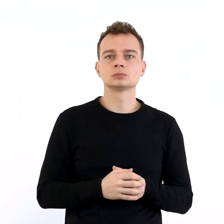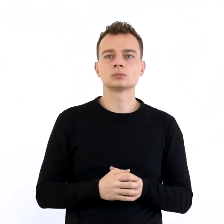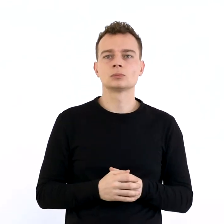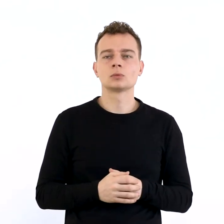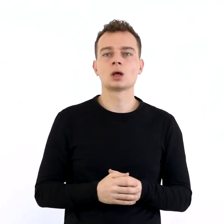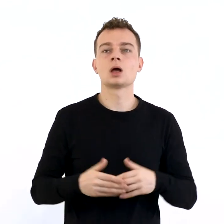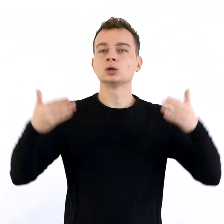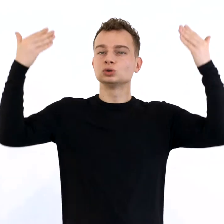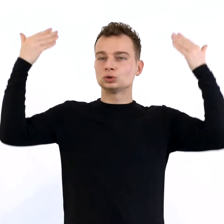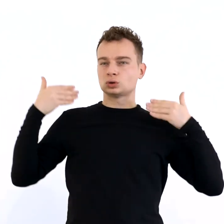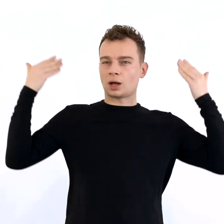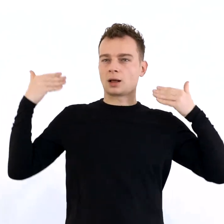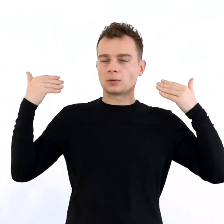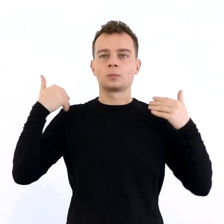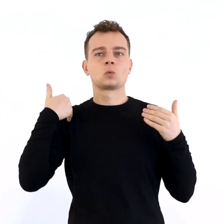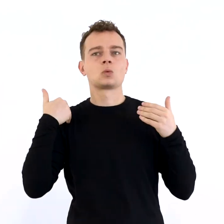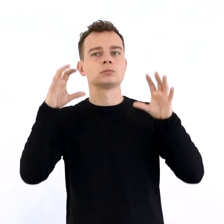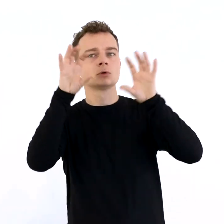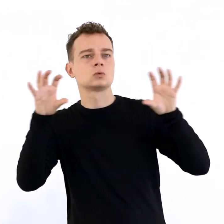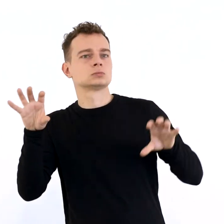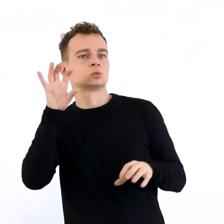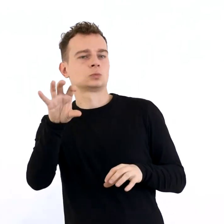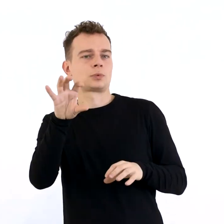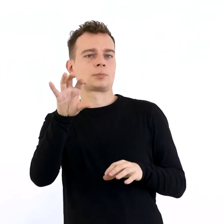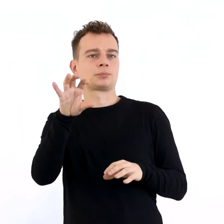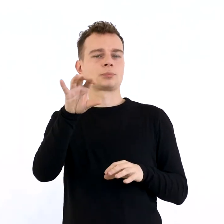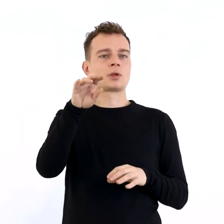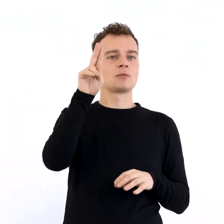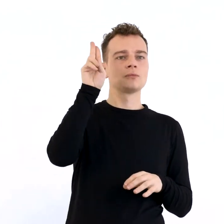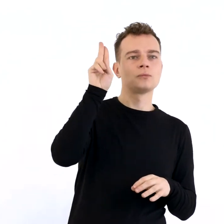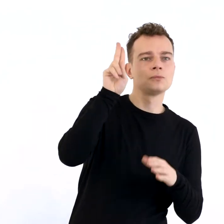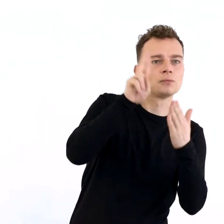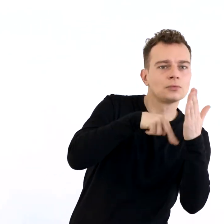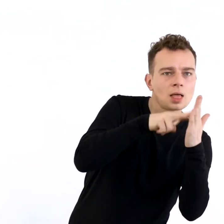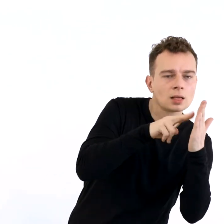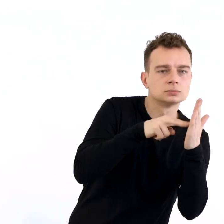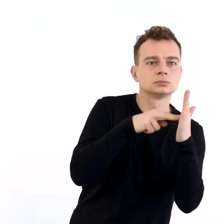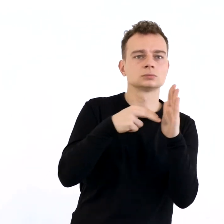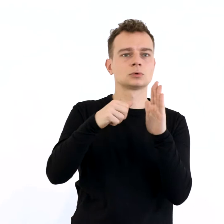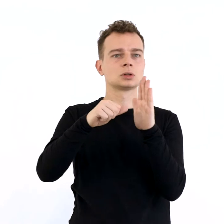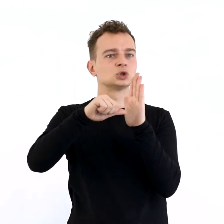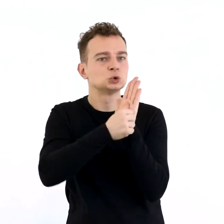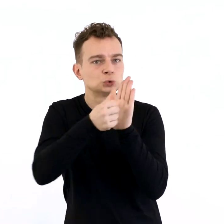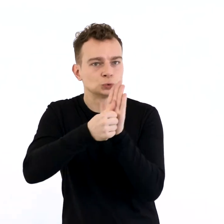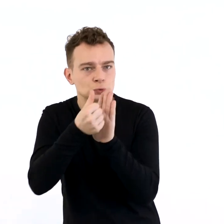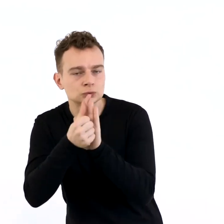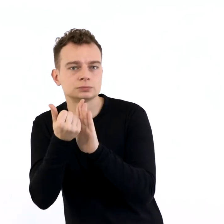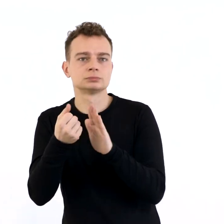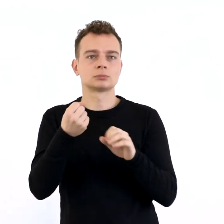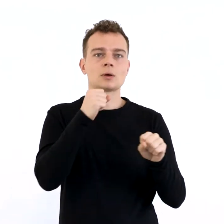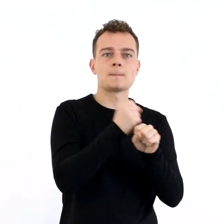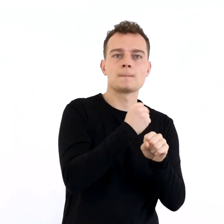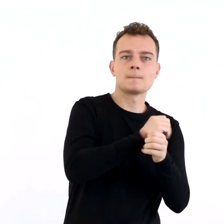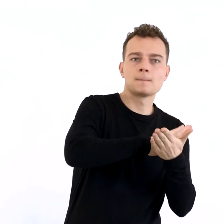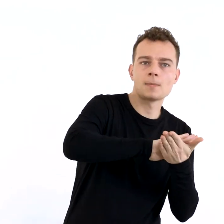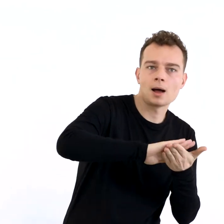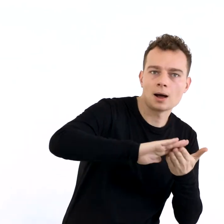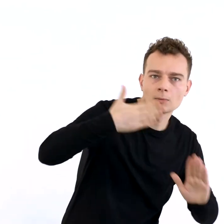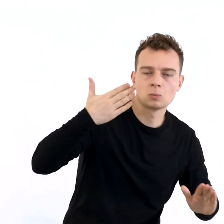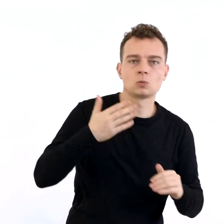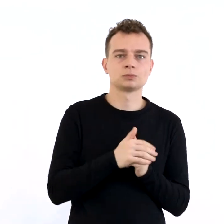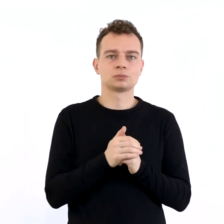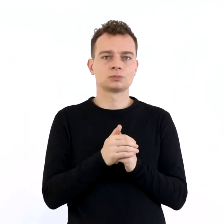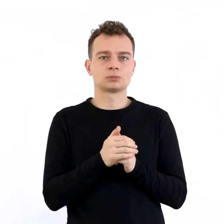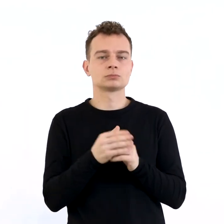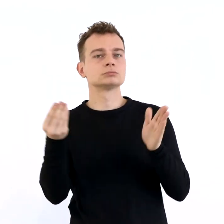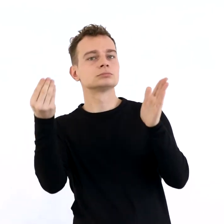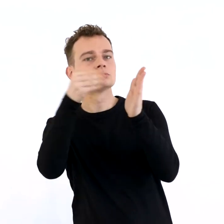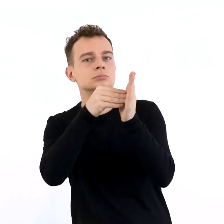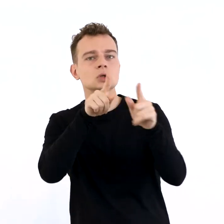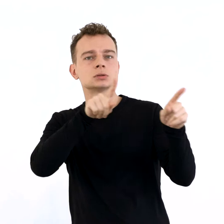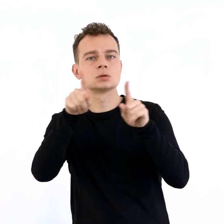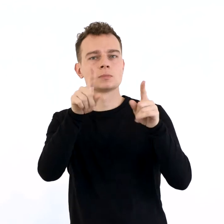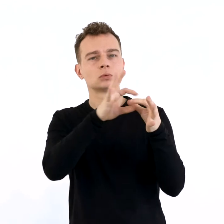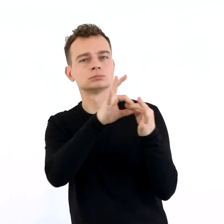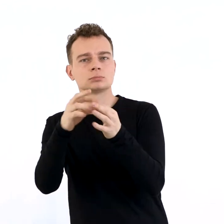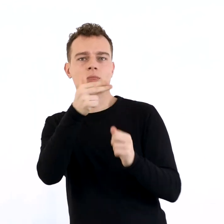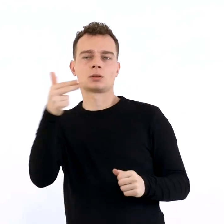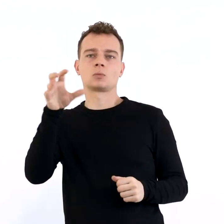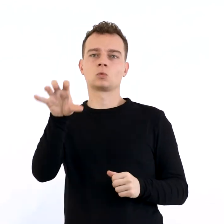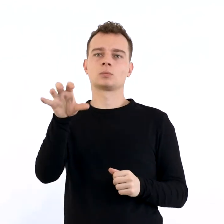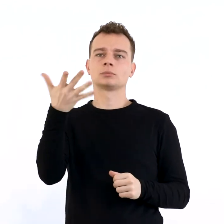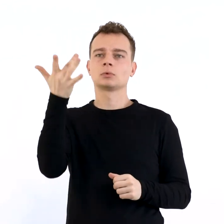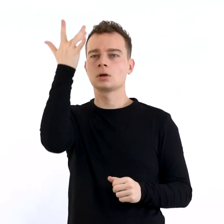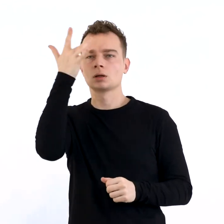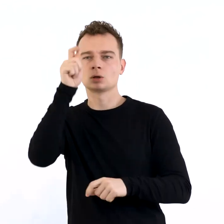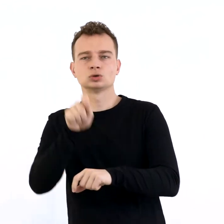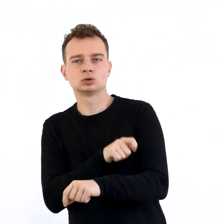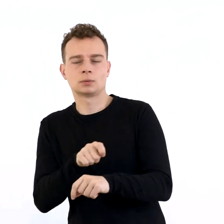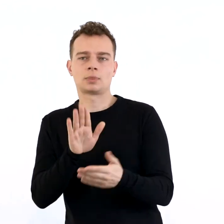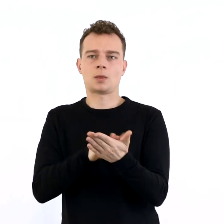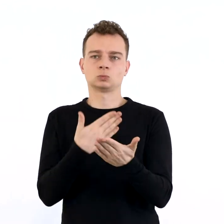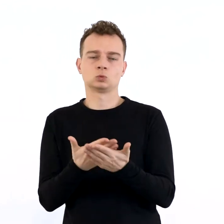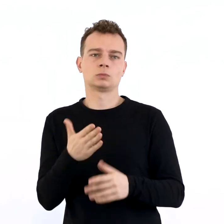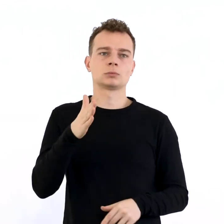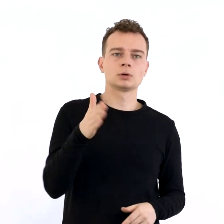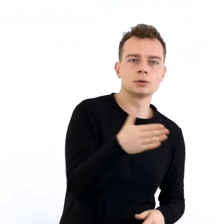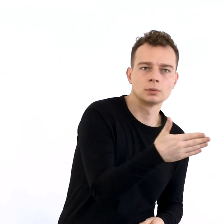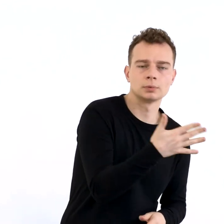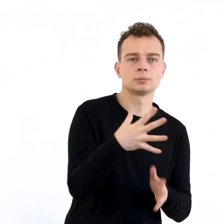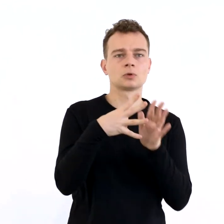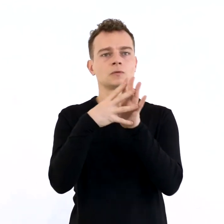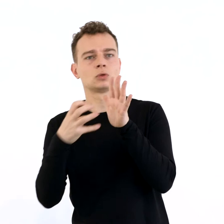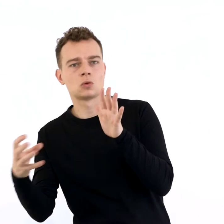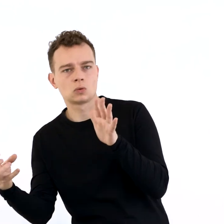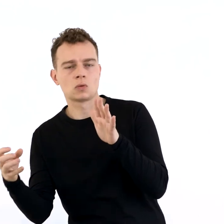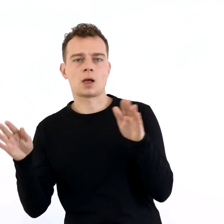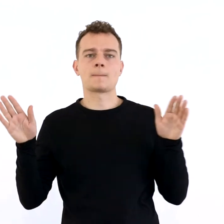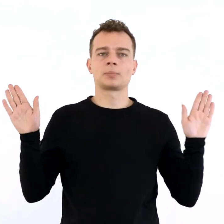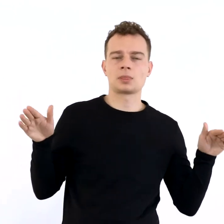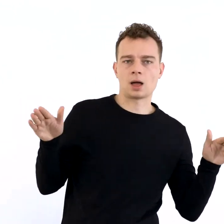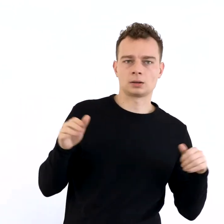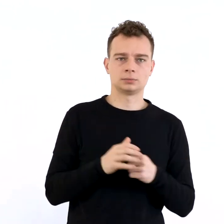Ściany zdobiono freskami, stiukami, marmurem – symbolami związanymi z religią chrześcijańską (ryby, winogrona, ptaki).